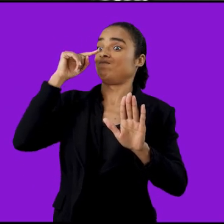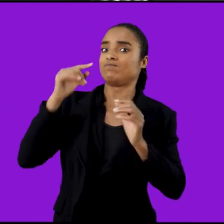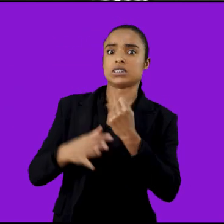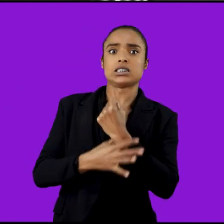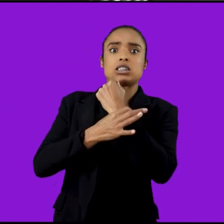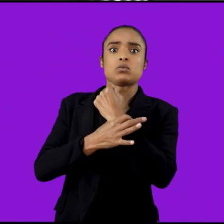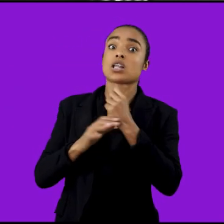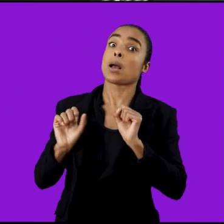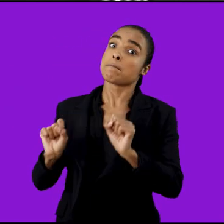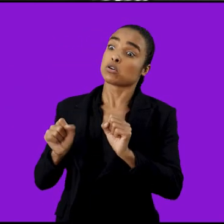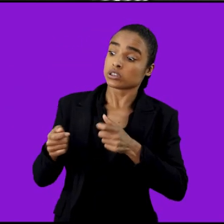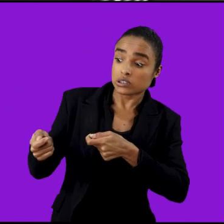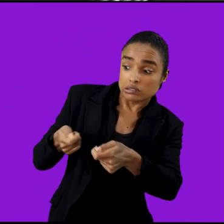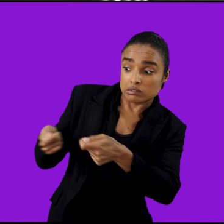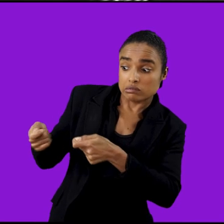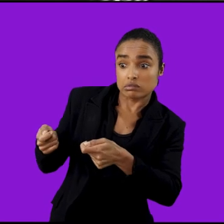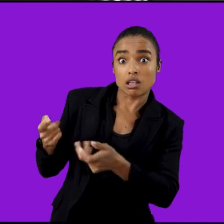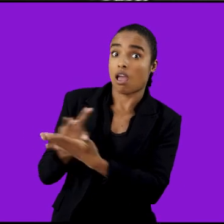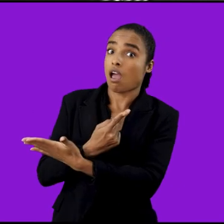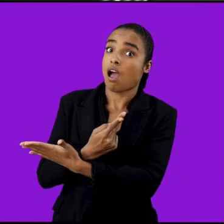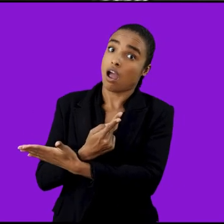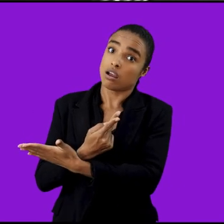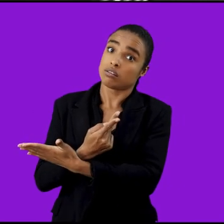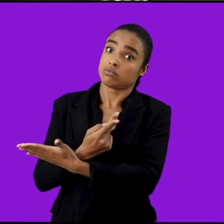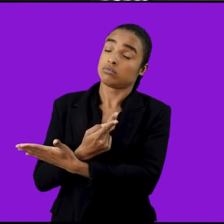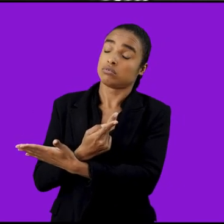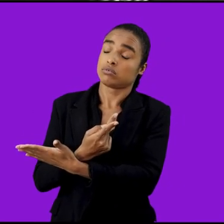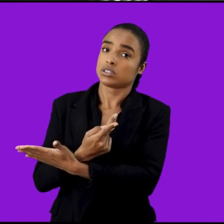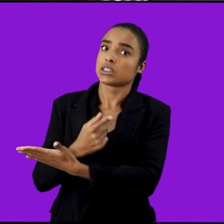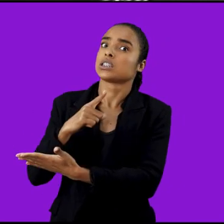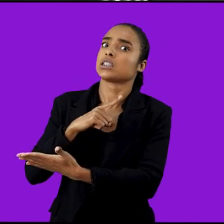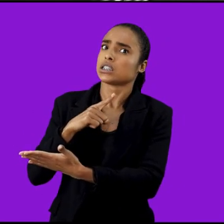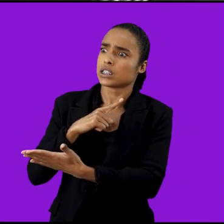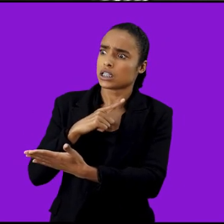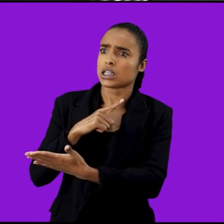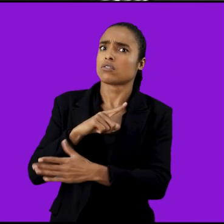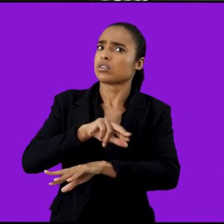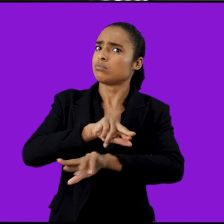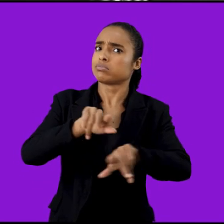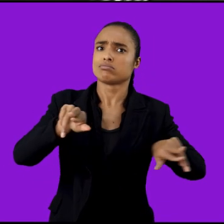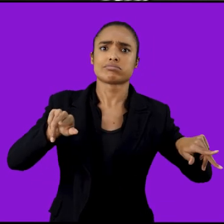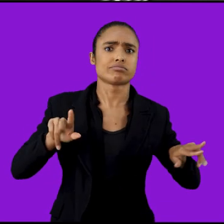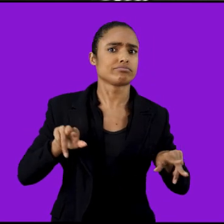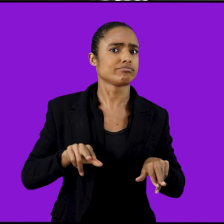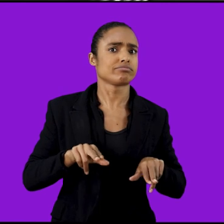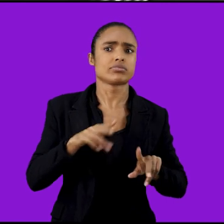pode virar imprudência… têm muitos negócios que passaram pela feira, saca? Como que se